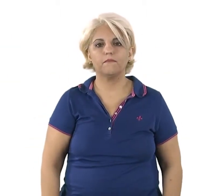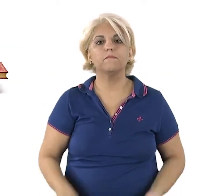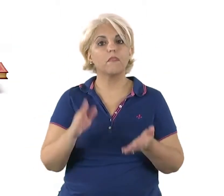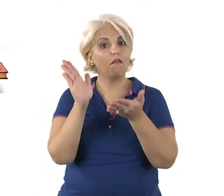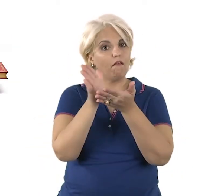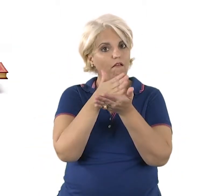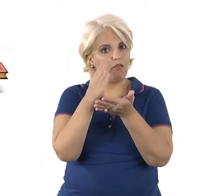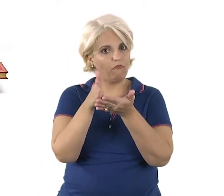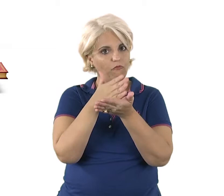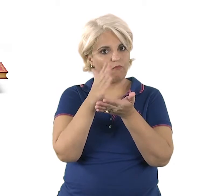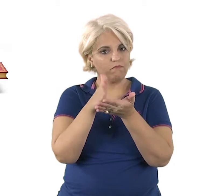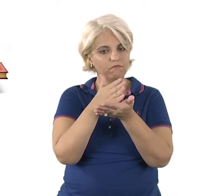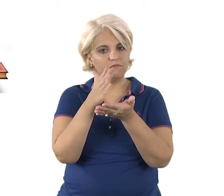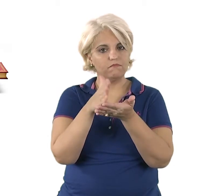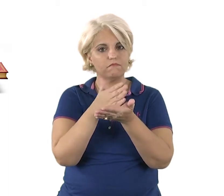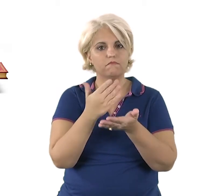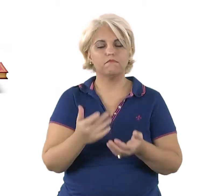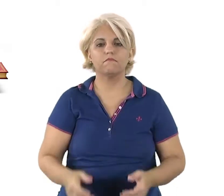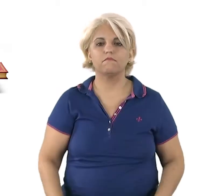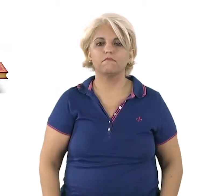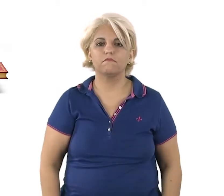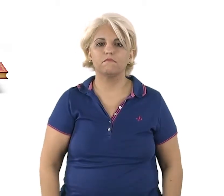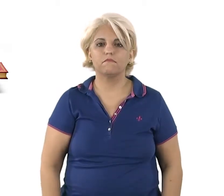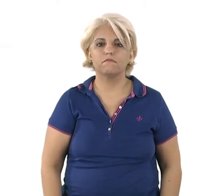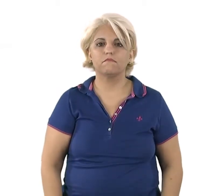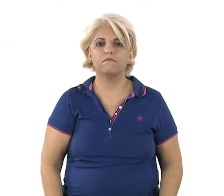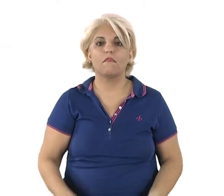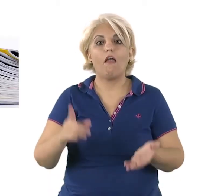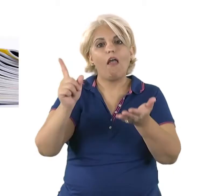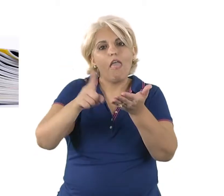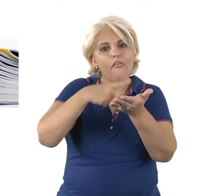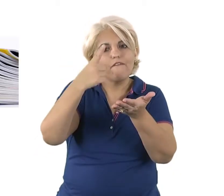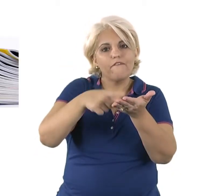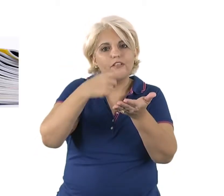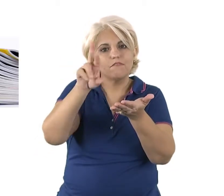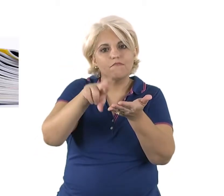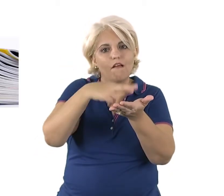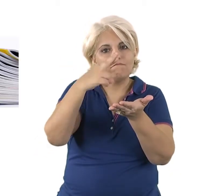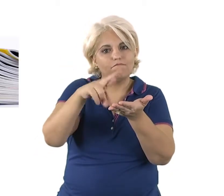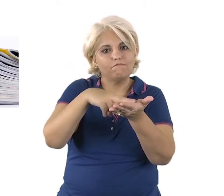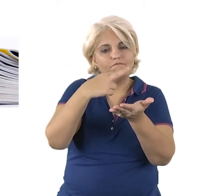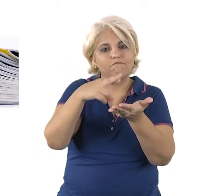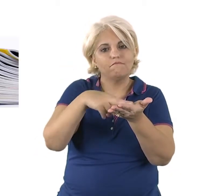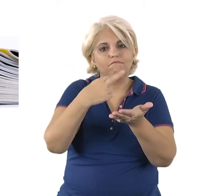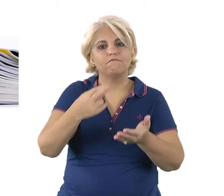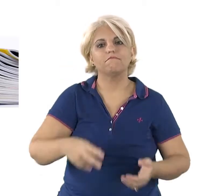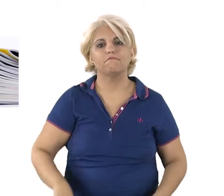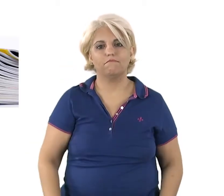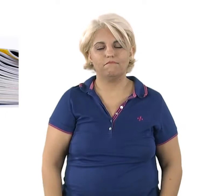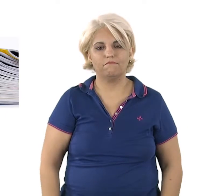Livro Revista